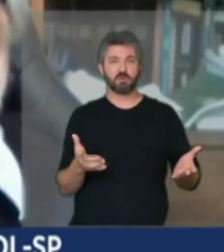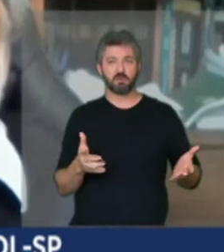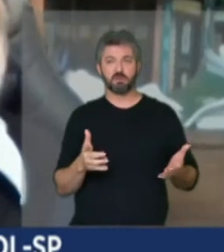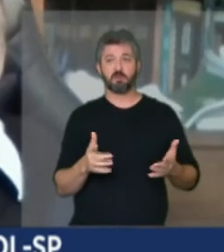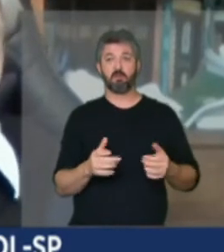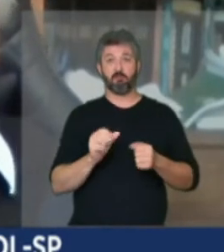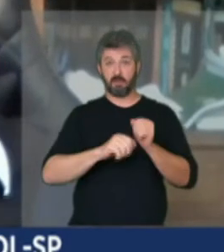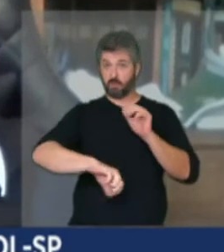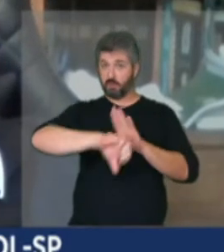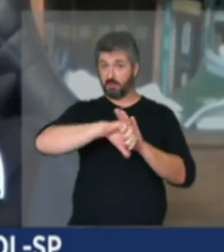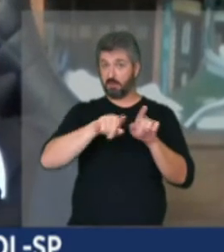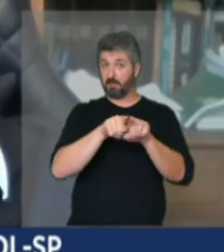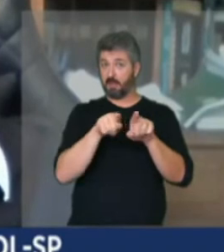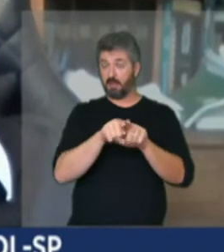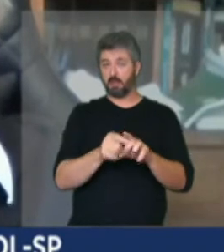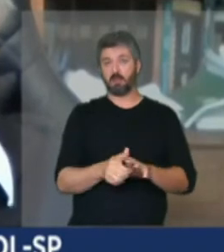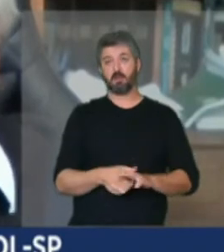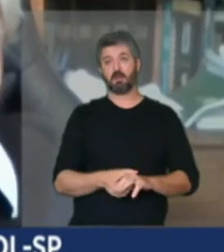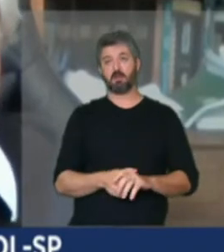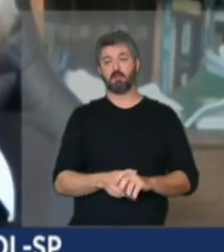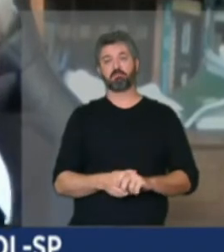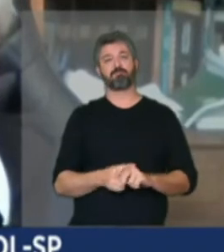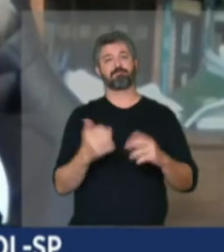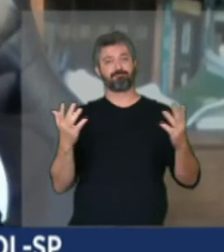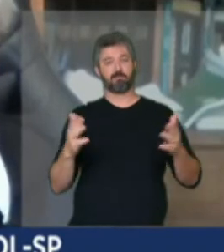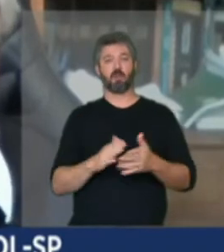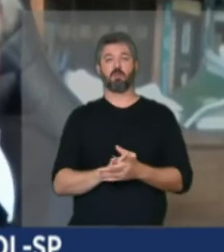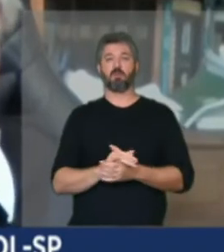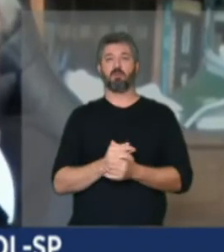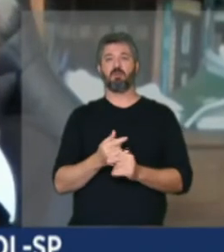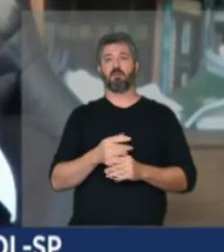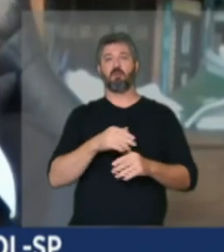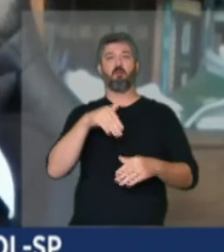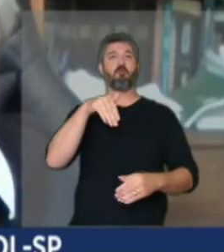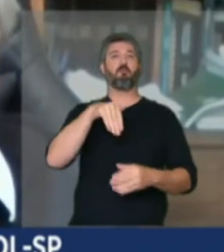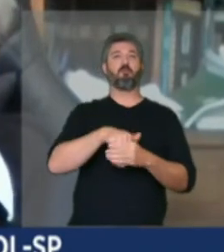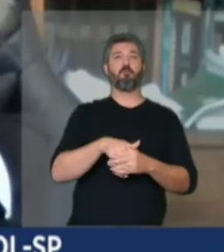CRIME TAMBÉM. ENTÃO, ESTA HISTÓRIA DO VOTO IMPRESSO É